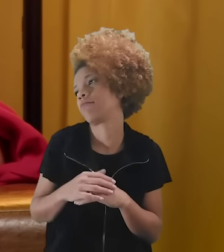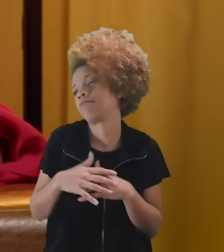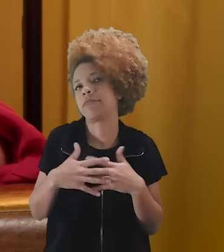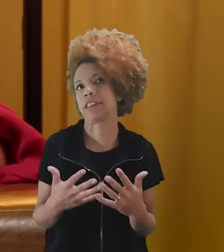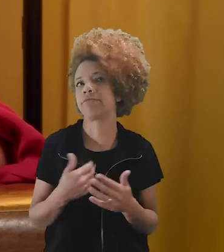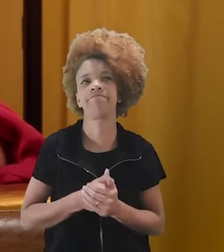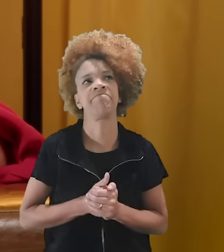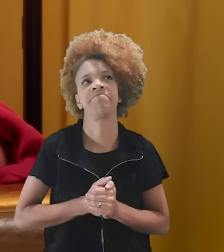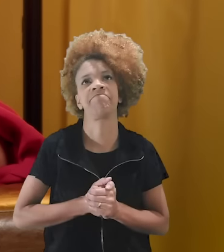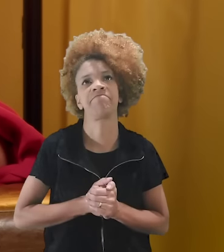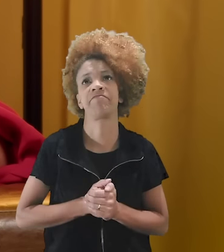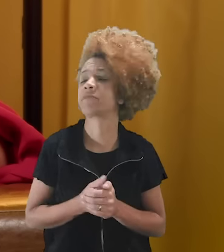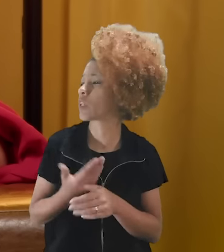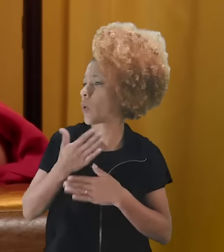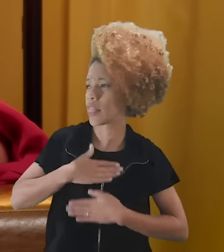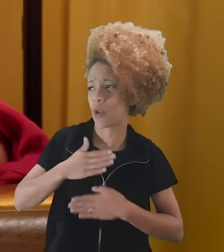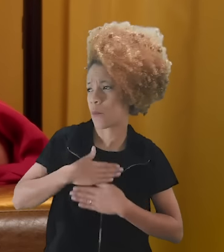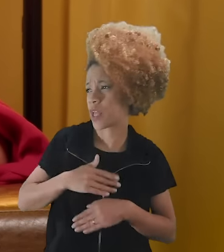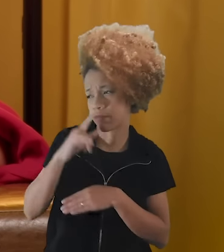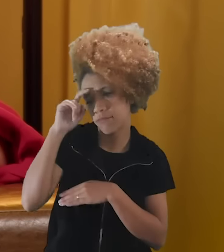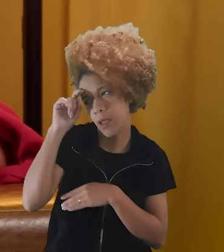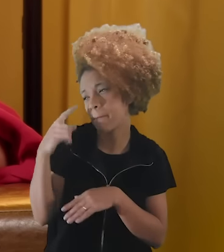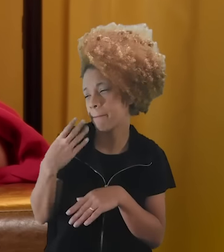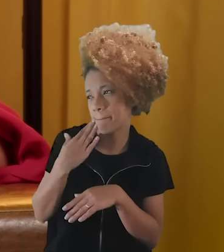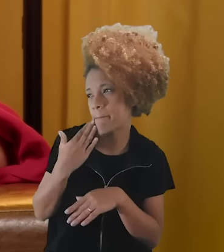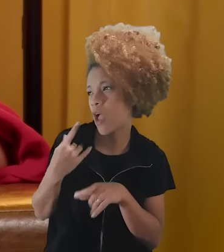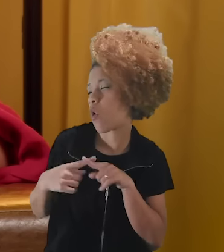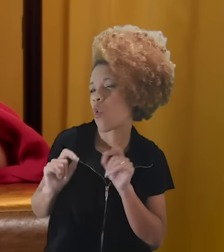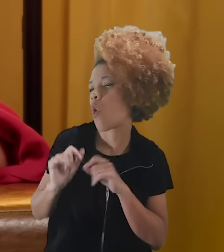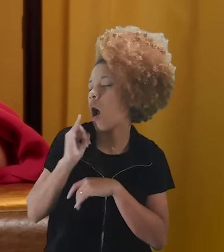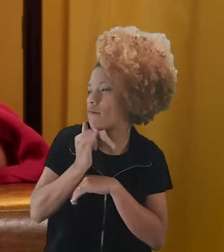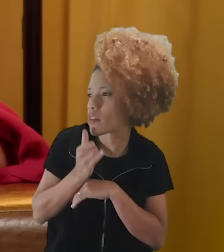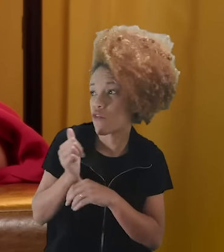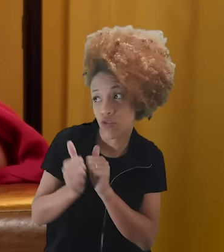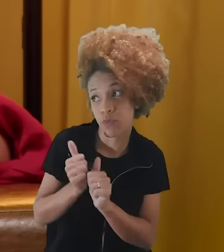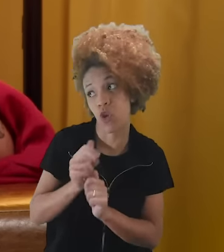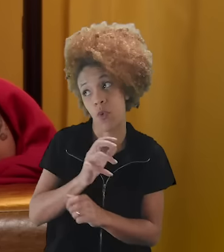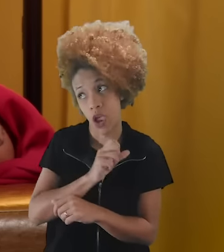e e eu tô tranquila sabe mau ass enquanto a narração de futebol é o esporte que eu amo